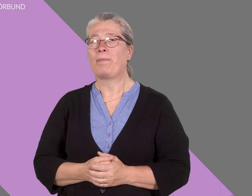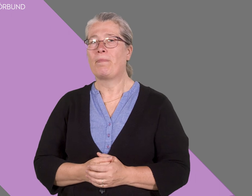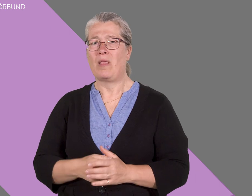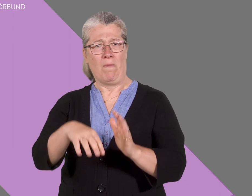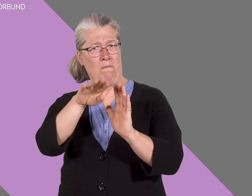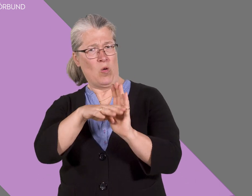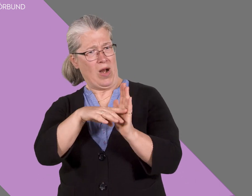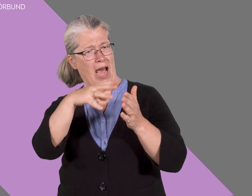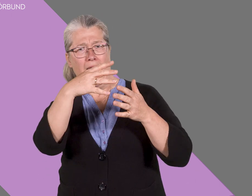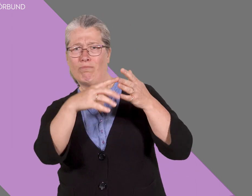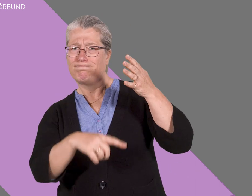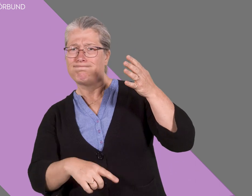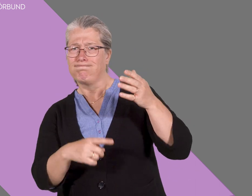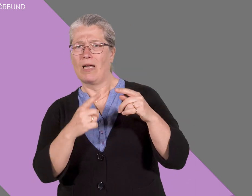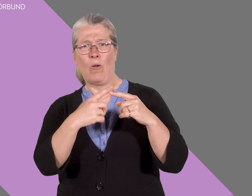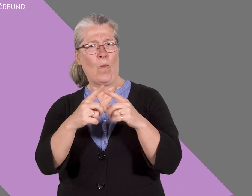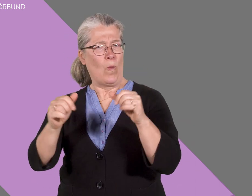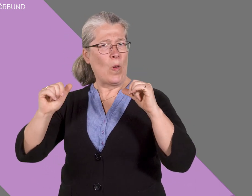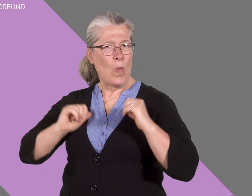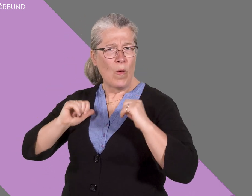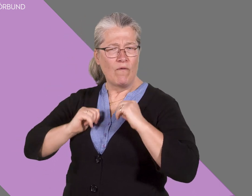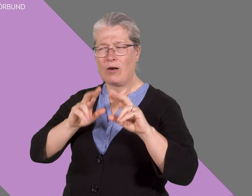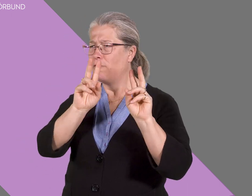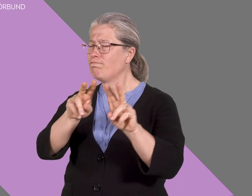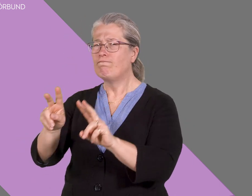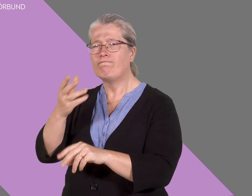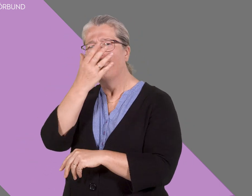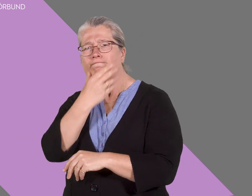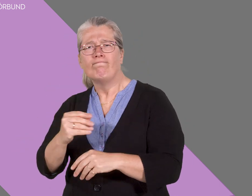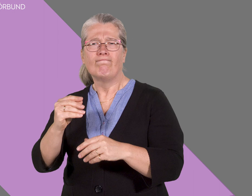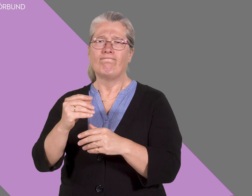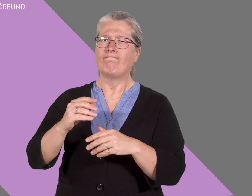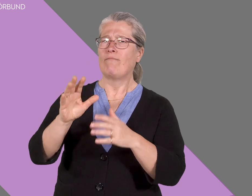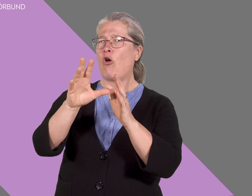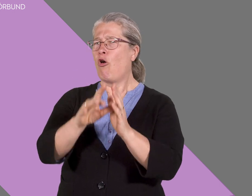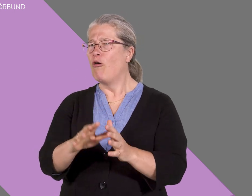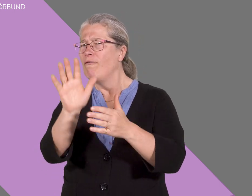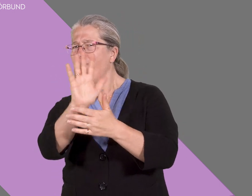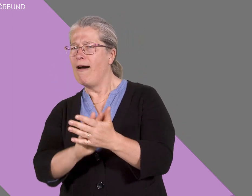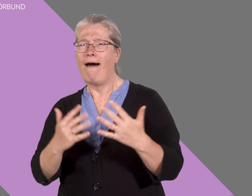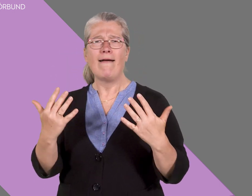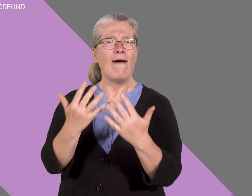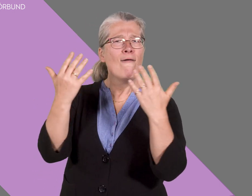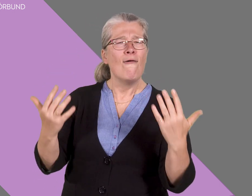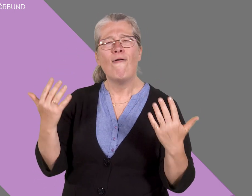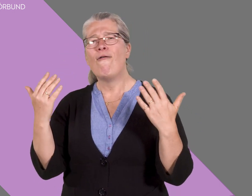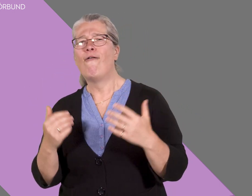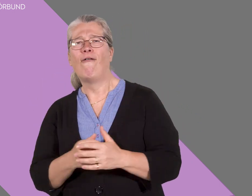På programmet finns en utflykt till naturen i höstprakt, -